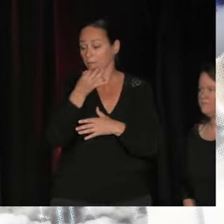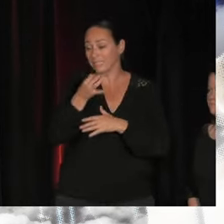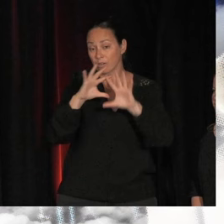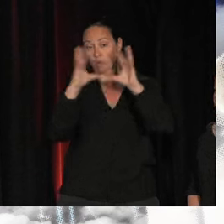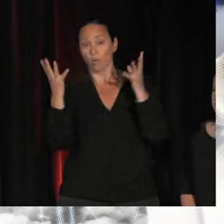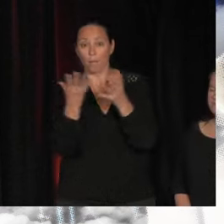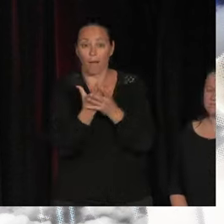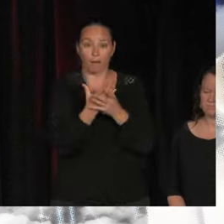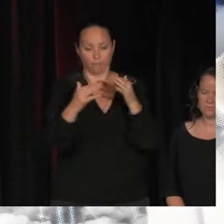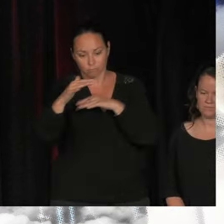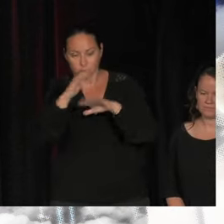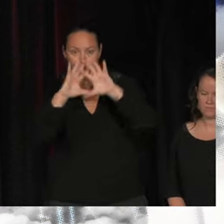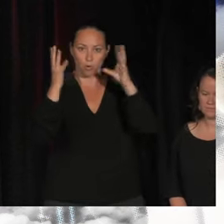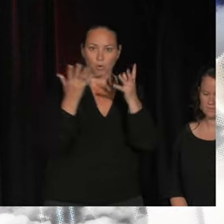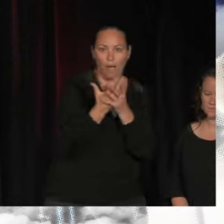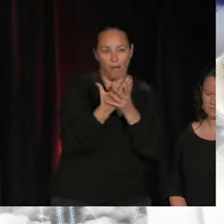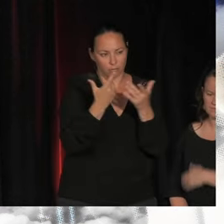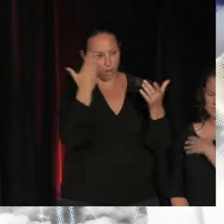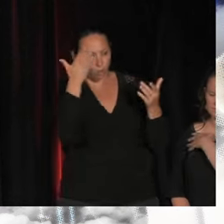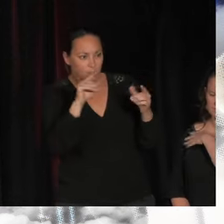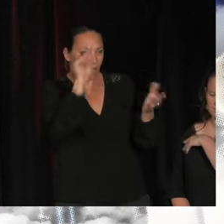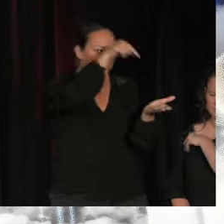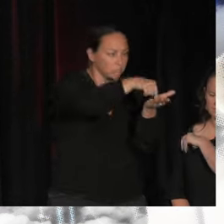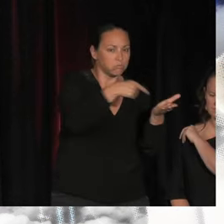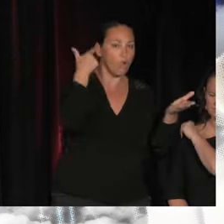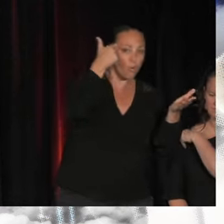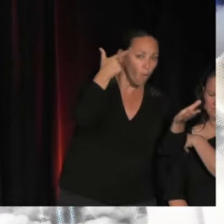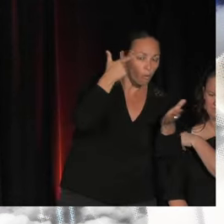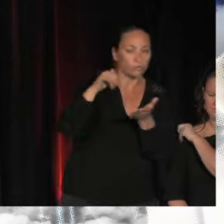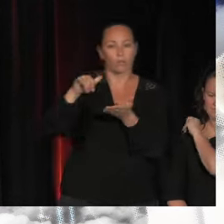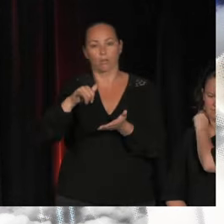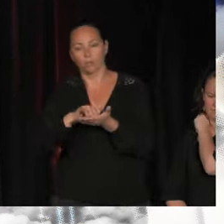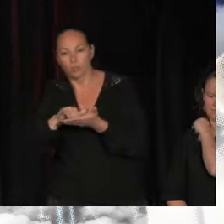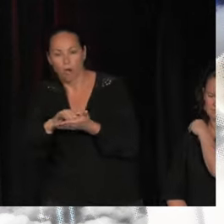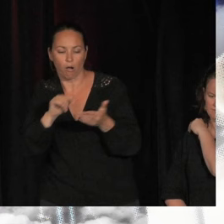c'est-à-dire qu'ils essayent de faire en sorte qu'on reconnaisse Le Caire, Londres, New York, il y a une map plutôt Hollywood,